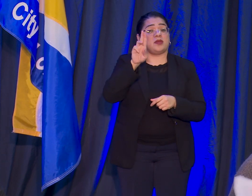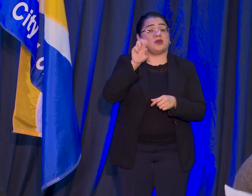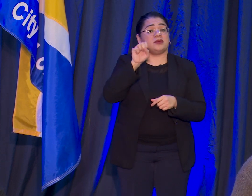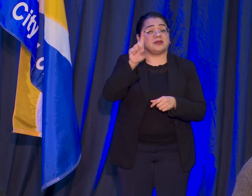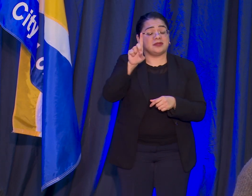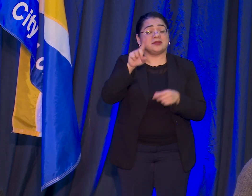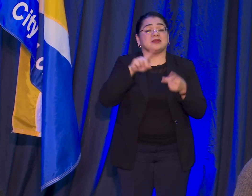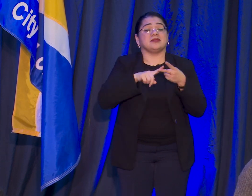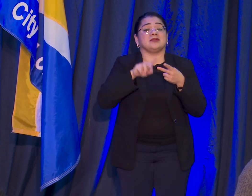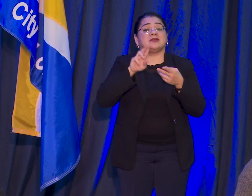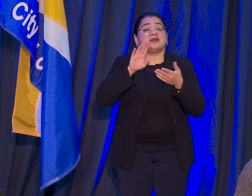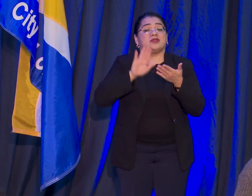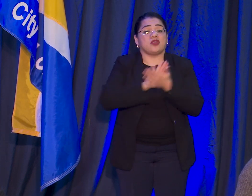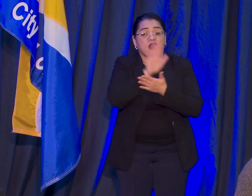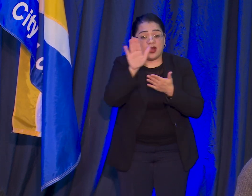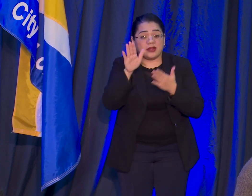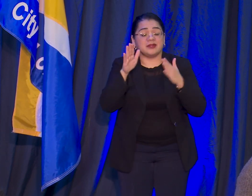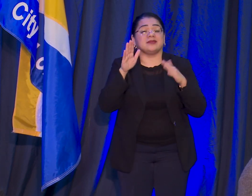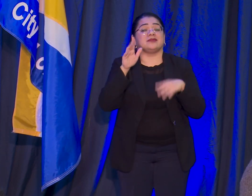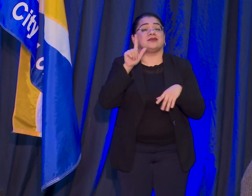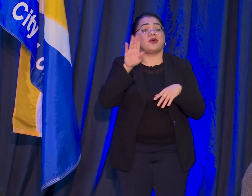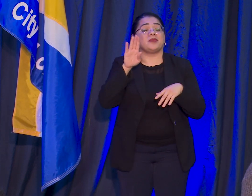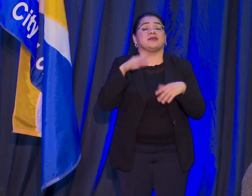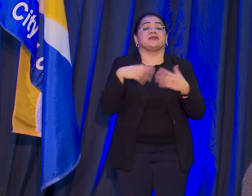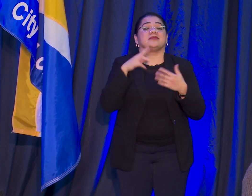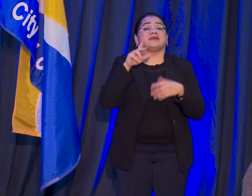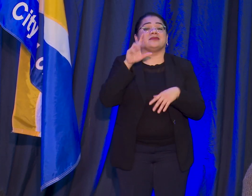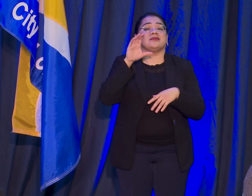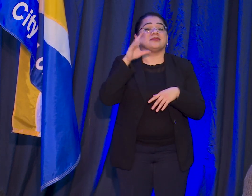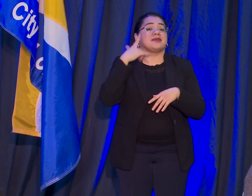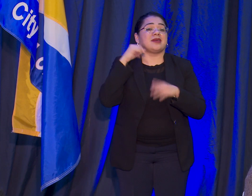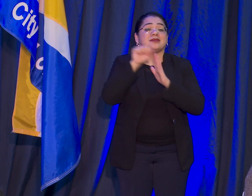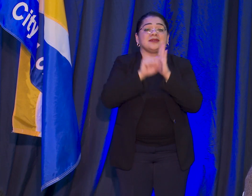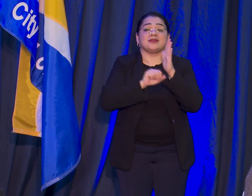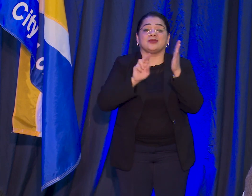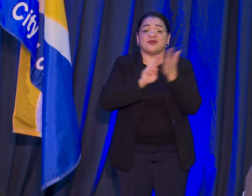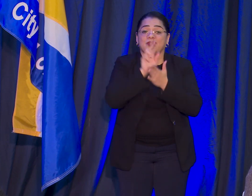la doctora davis del Departamento de salud a long beach